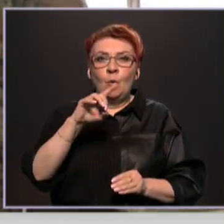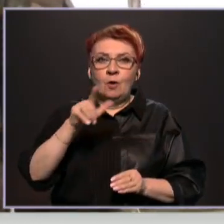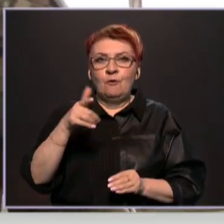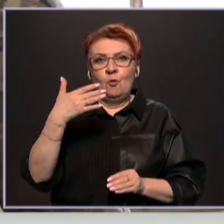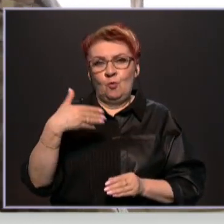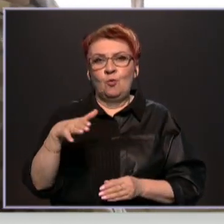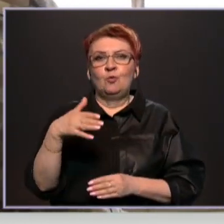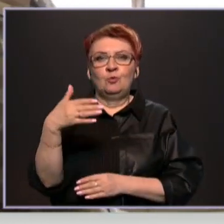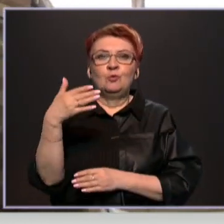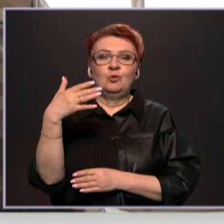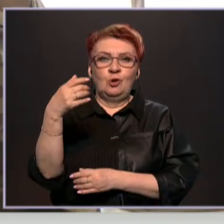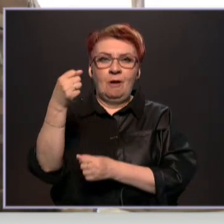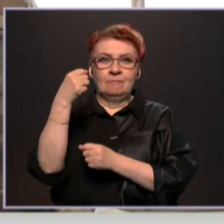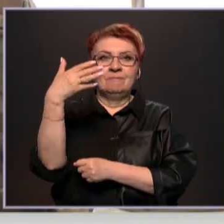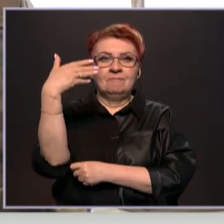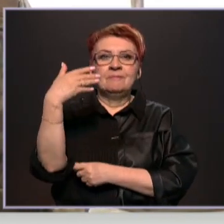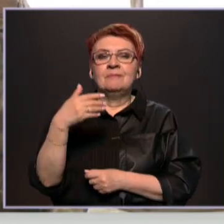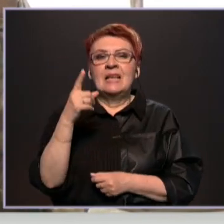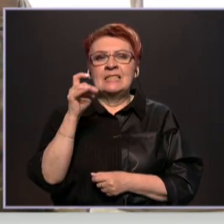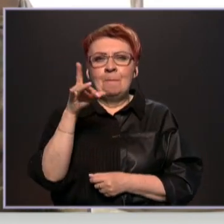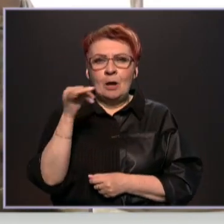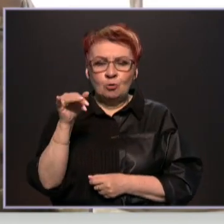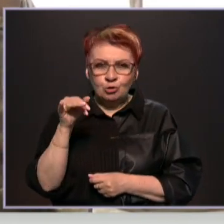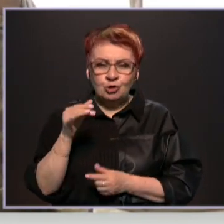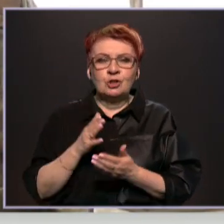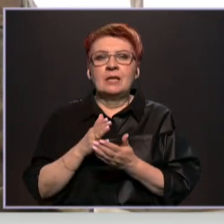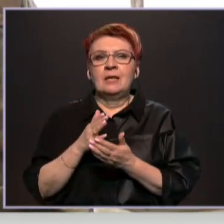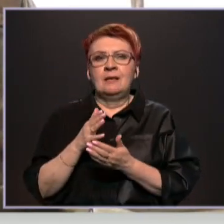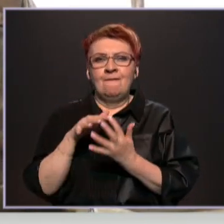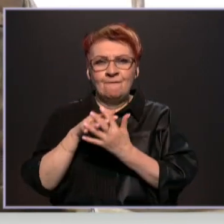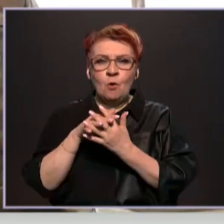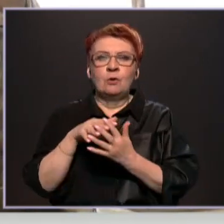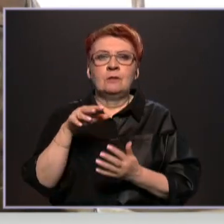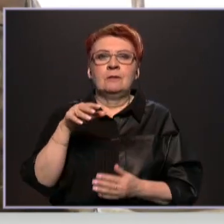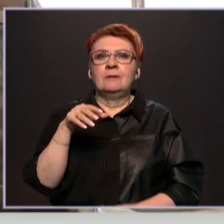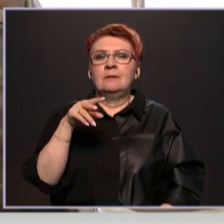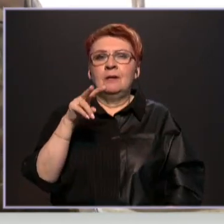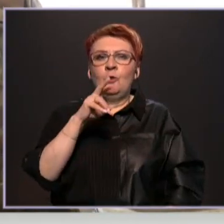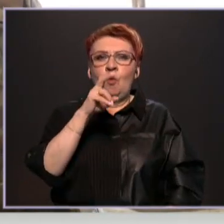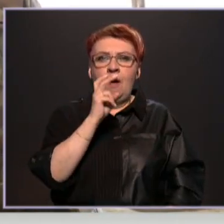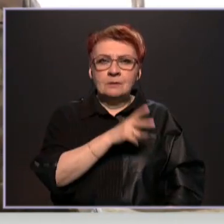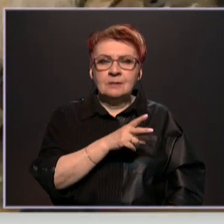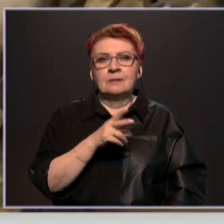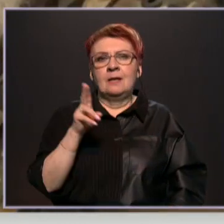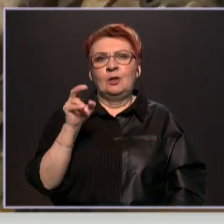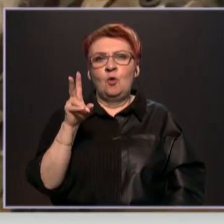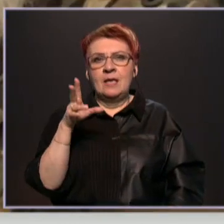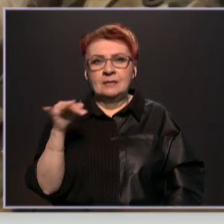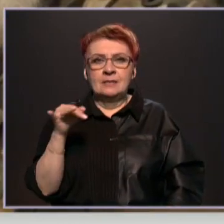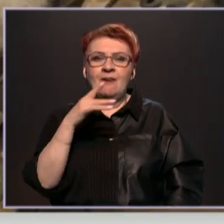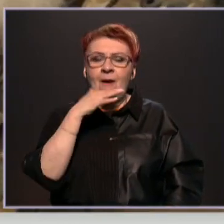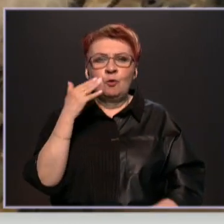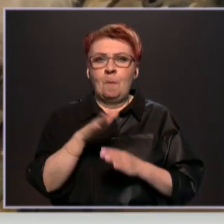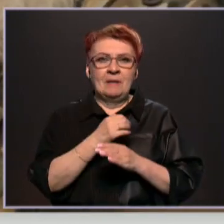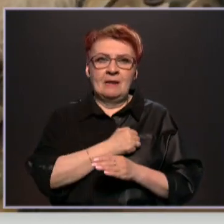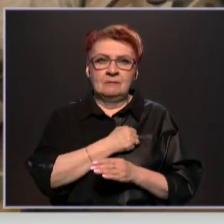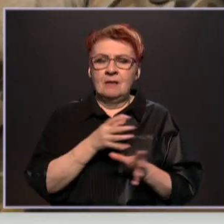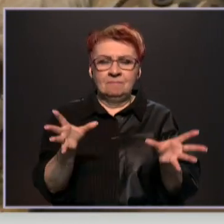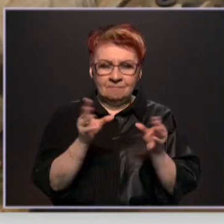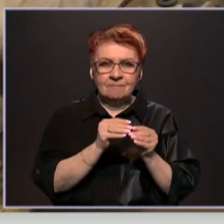фронта за и фронт Луганское направление и Донецкий фронт побывала во многих подразделениях вот бойцы